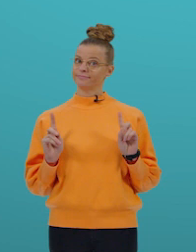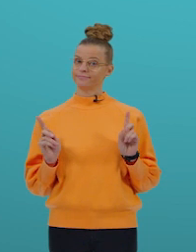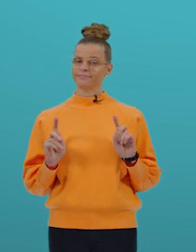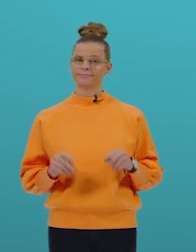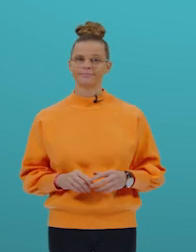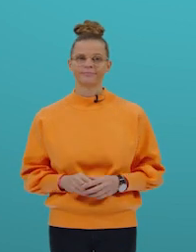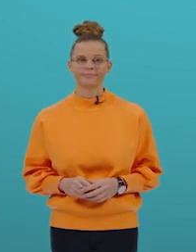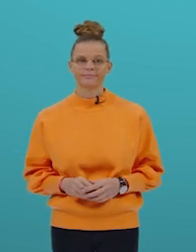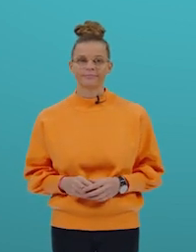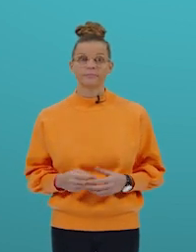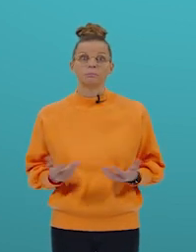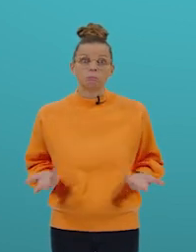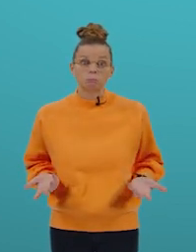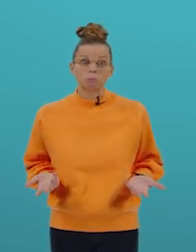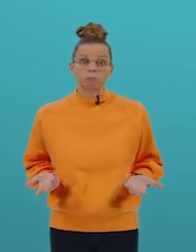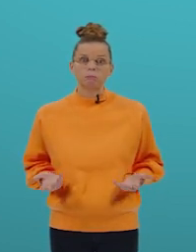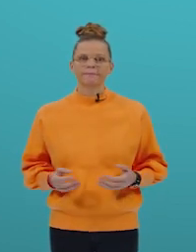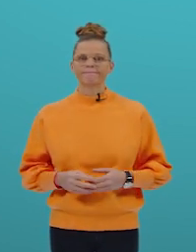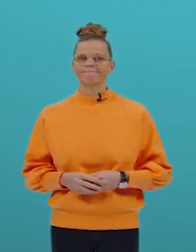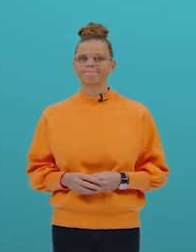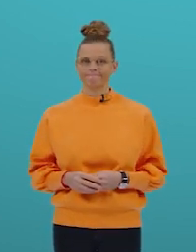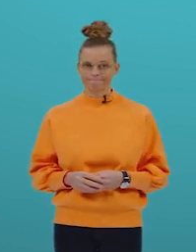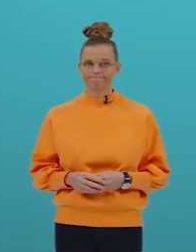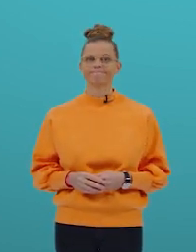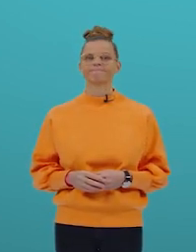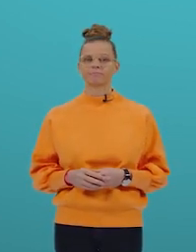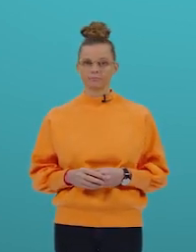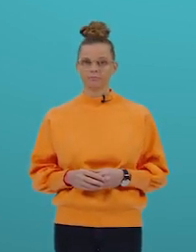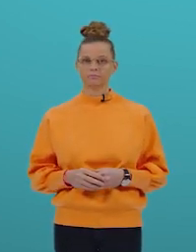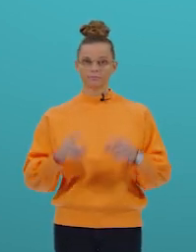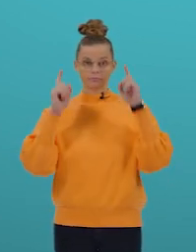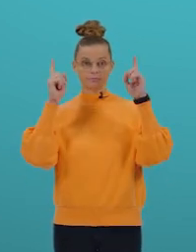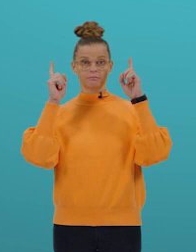nichts mehr. Das ruft Fälscher:innen auf den Plan und so heißt es für Apothekenteams genau